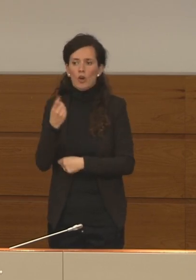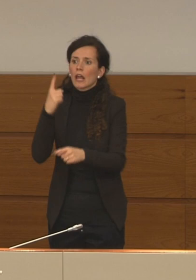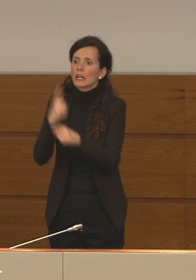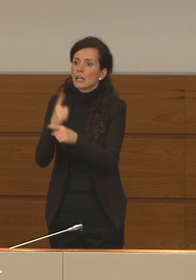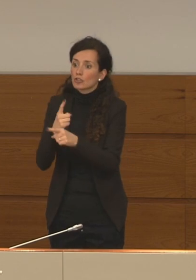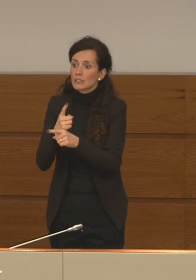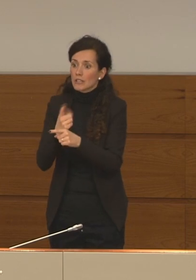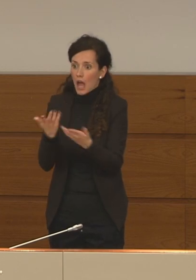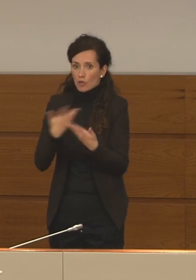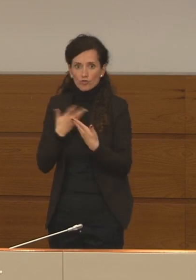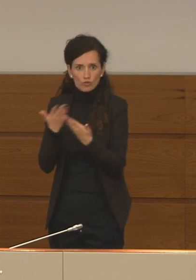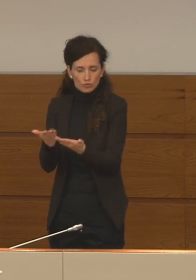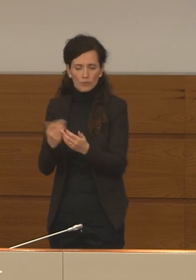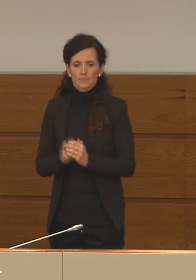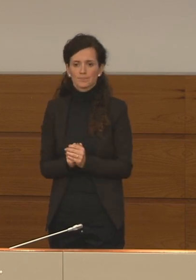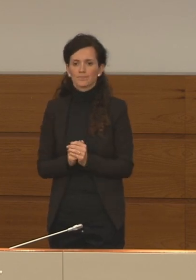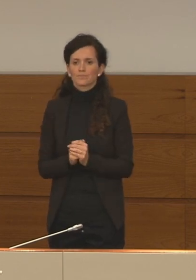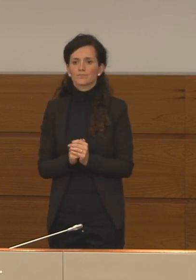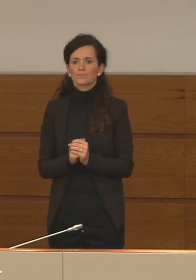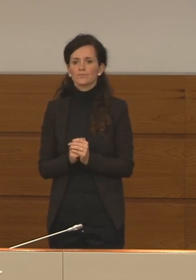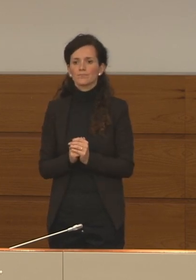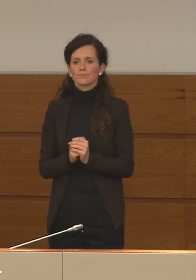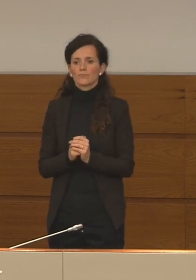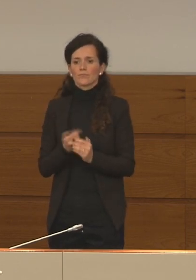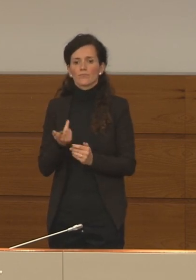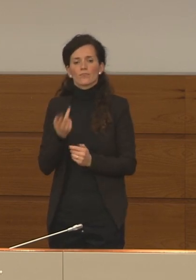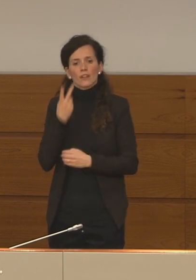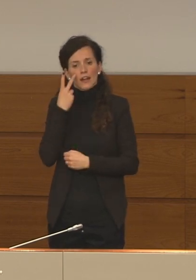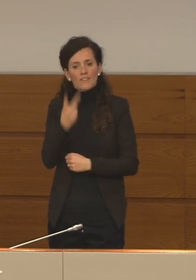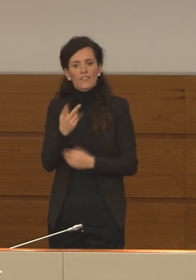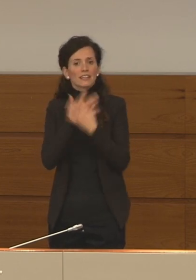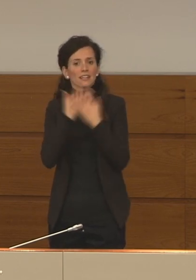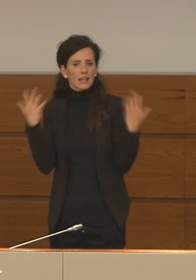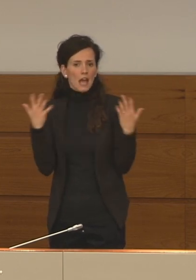L'andamento oggi ci mostra una crescita, è una crescita che è focalizzata